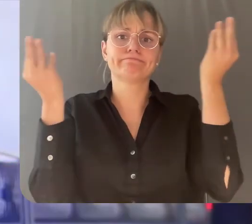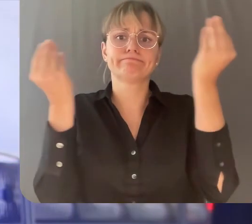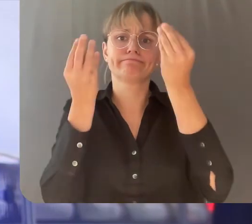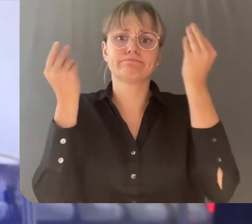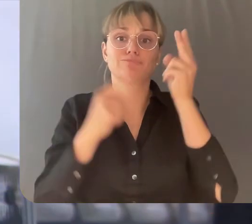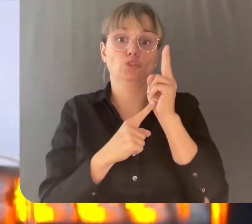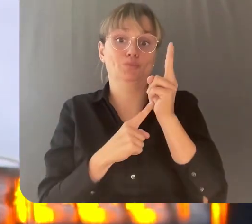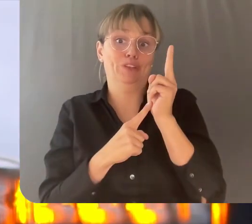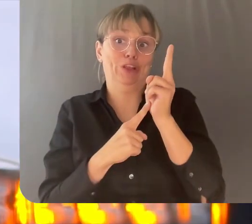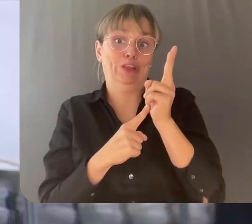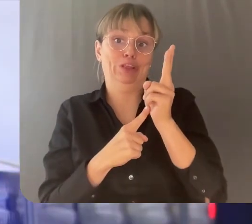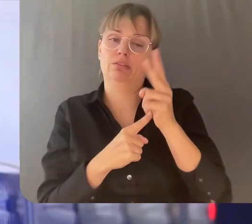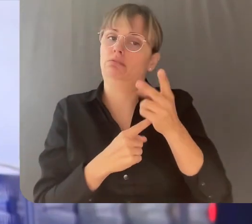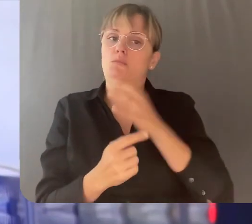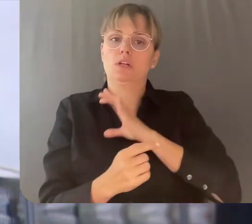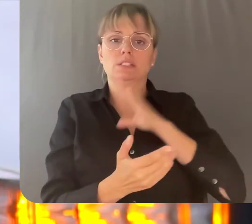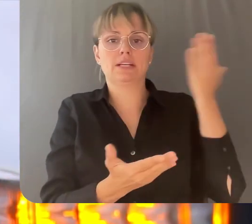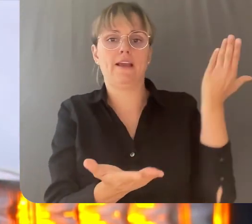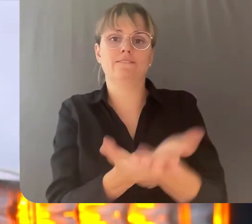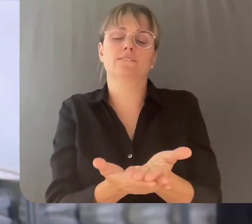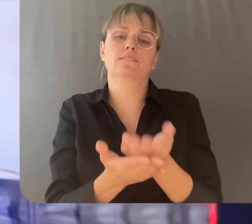[sirène] Deux minutes plus tard, les secours arrivent.